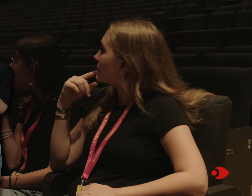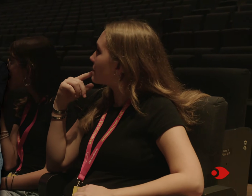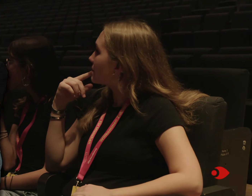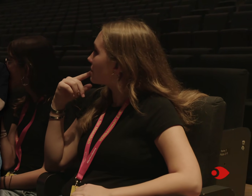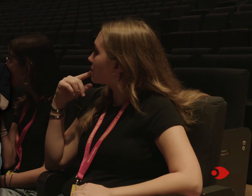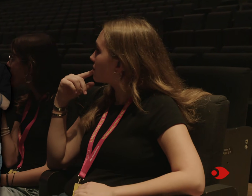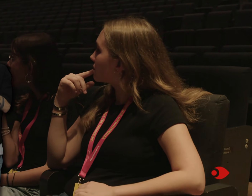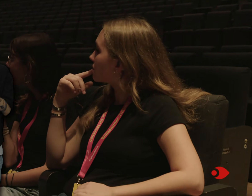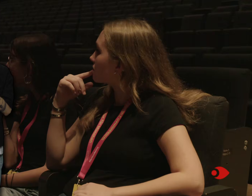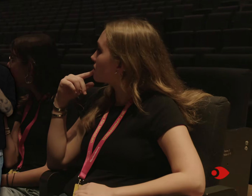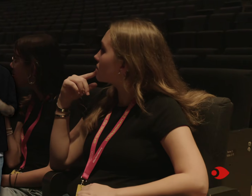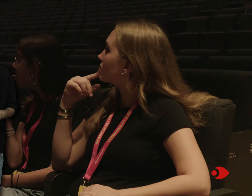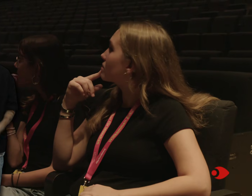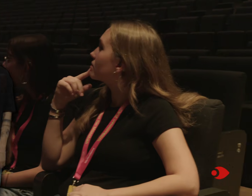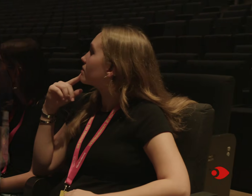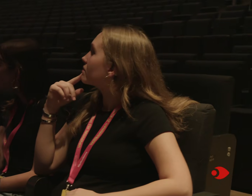Fürs Filmen ist das jetzt kein passender Moment.